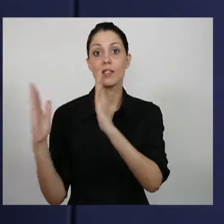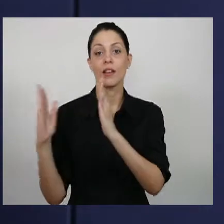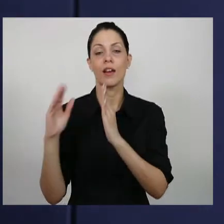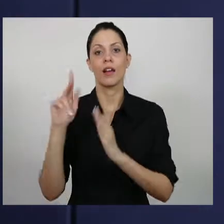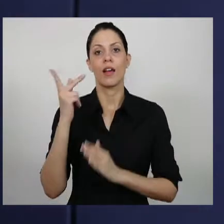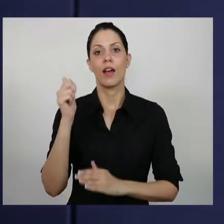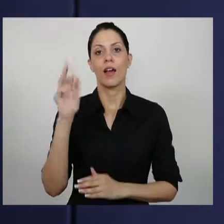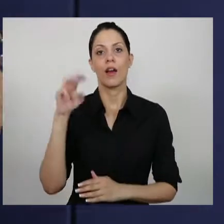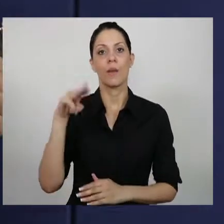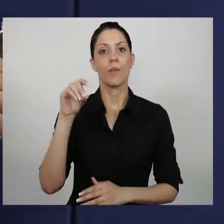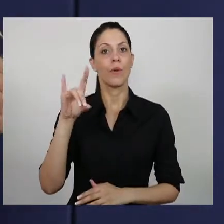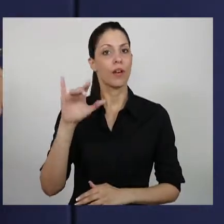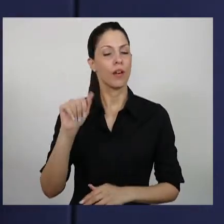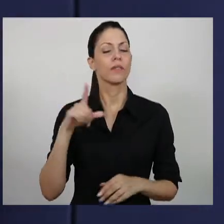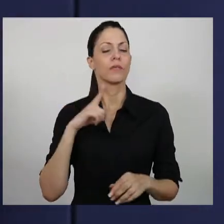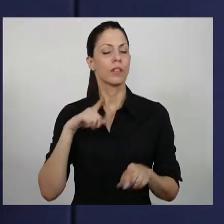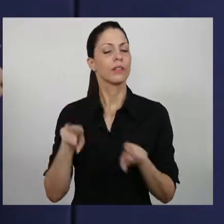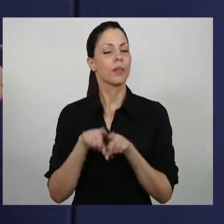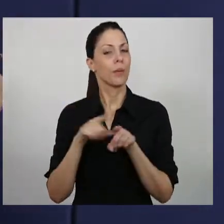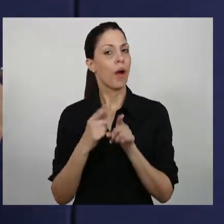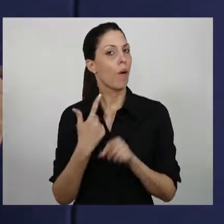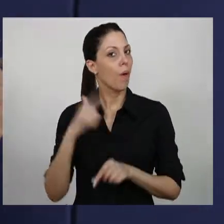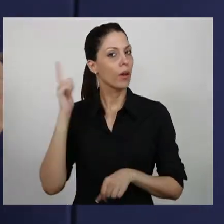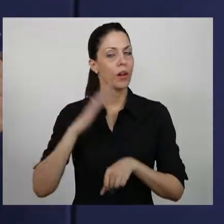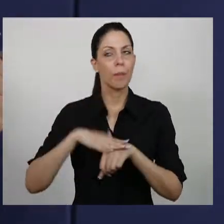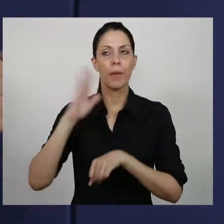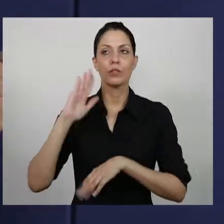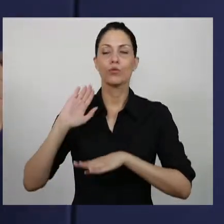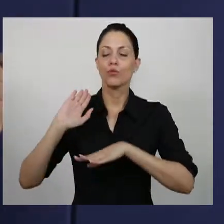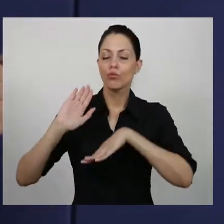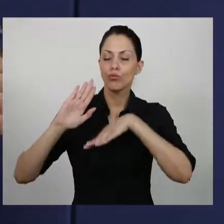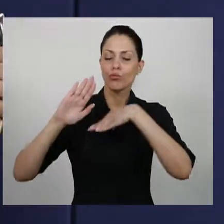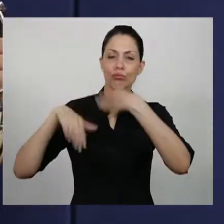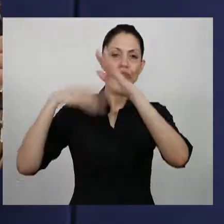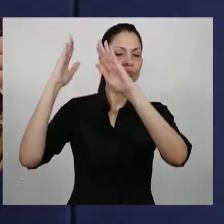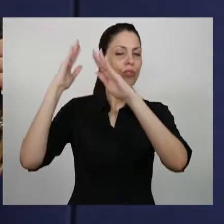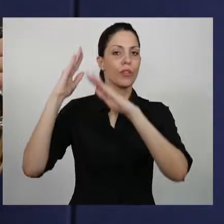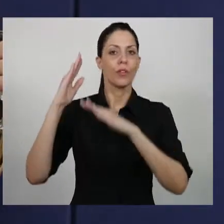Existe uma trompa mais evoluída que essa, que é a tripla, além dela ter esses dois